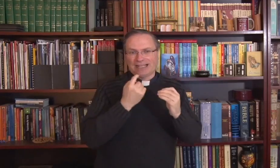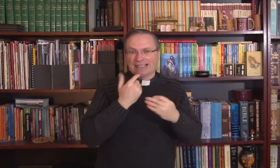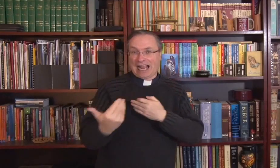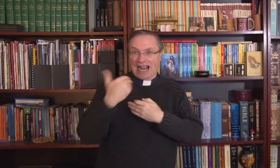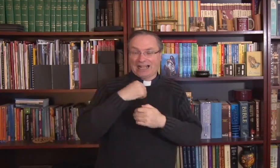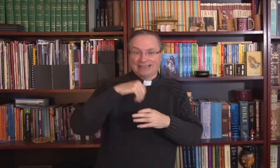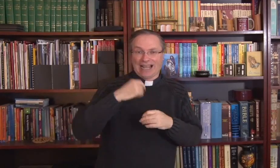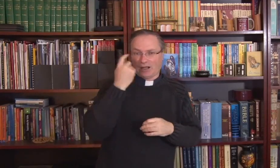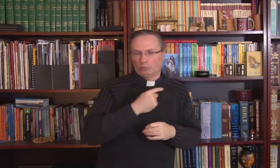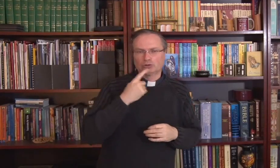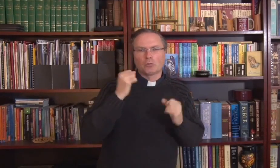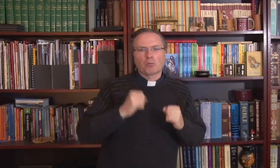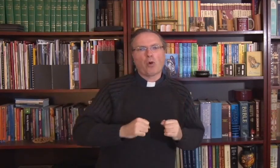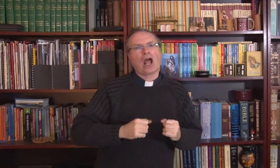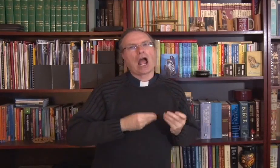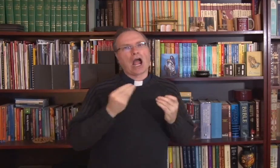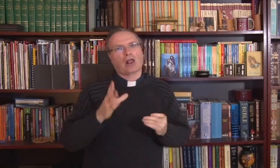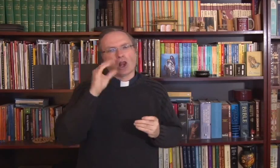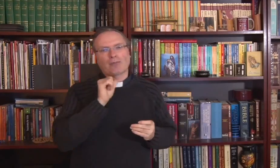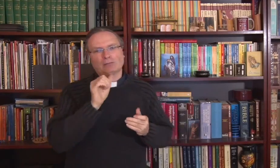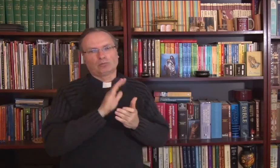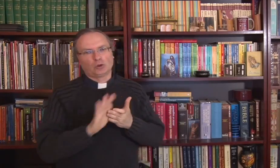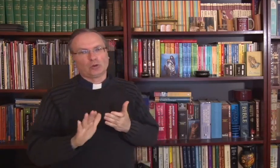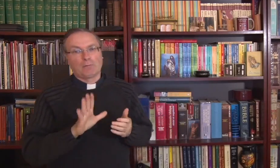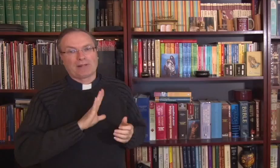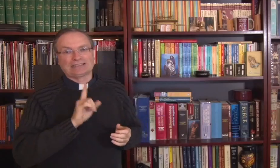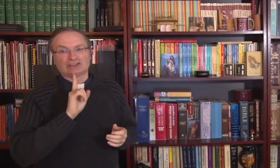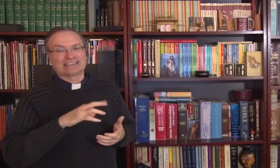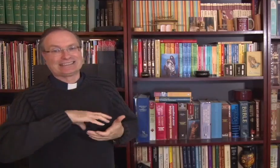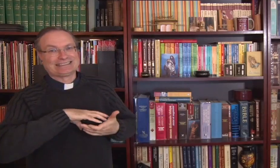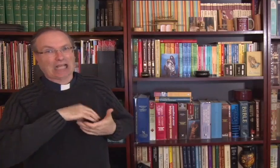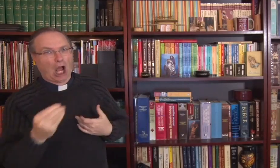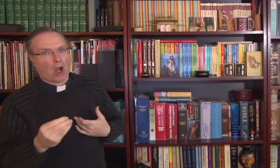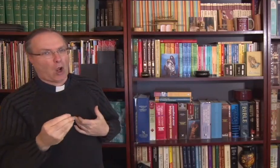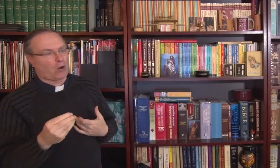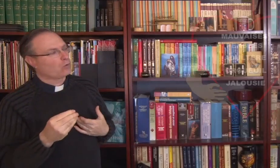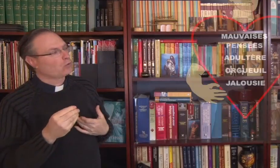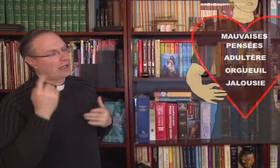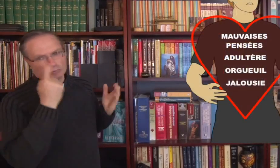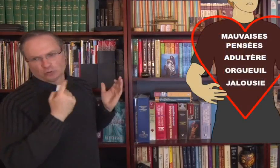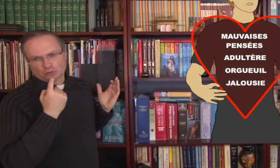qui entre dans la bouche ne peut rendre l’homme impur, mais c’est ce qui sort de la bouche,